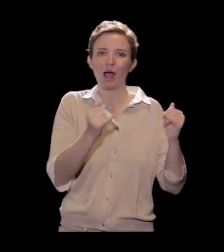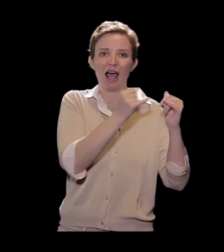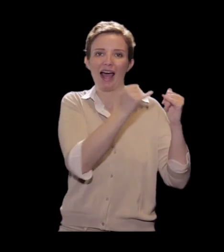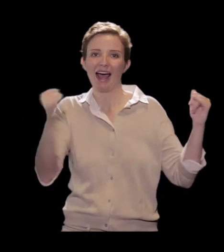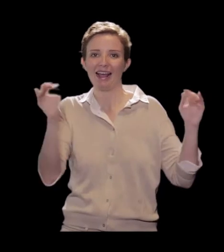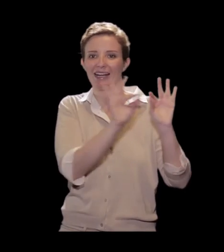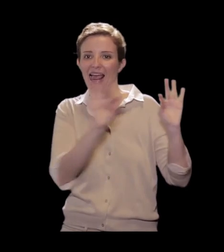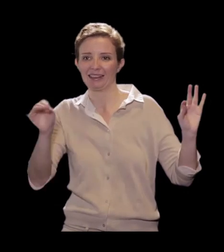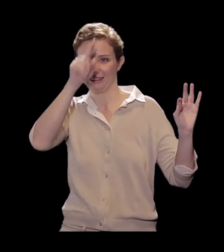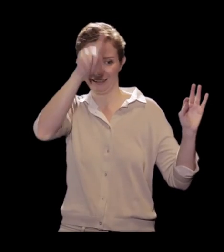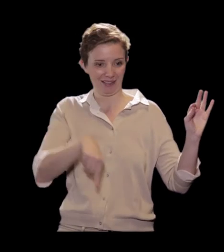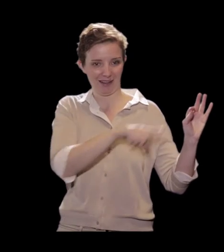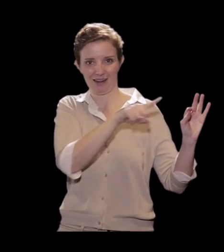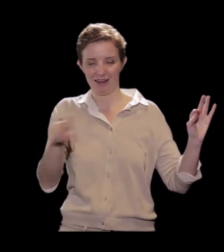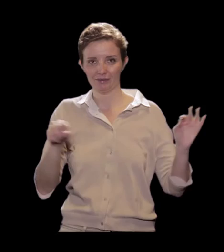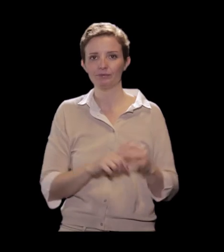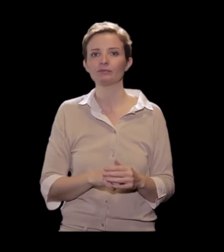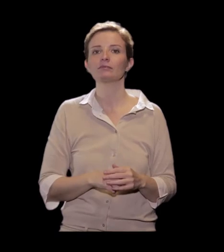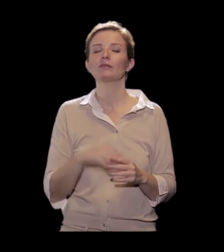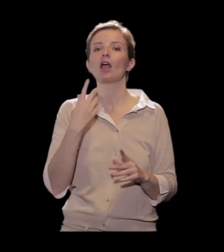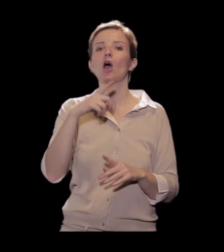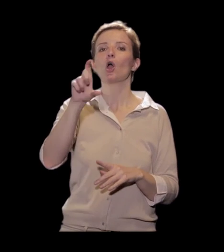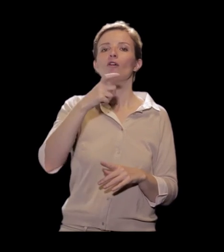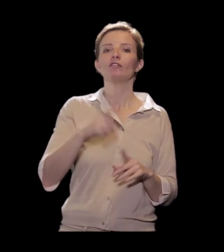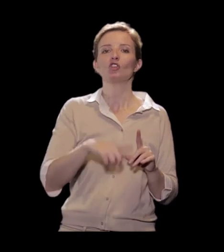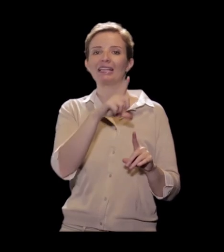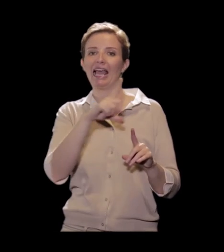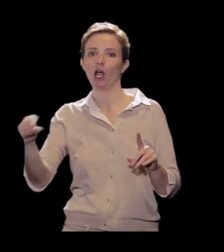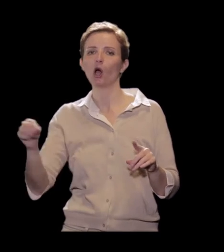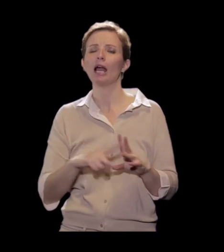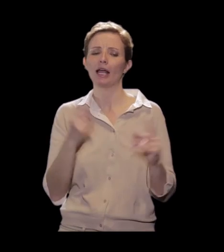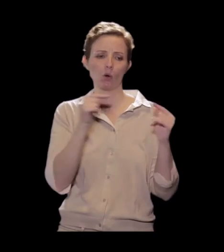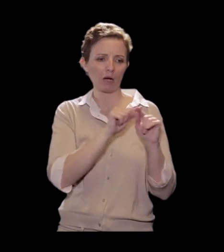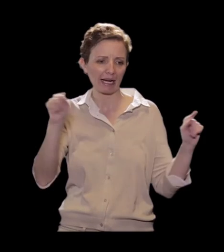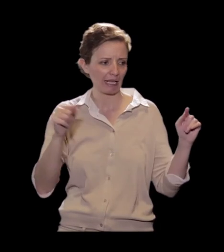Parliamo del coefficiente angolare di una retta passante per due punti.